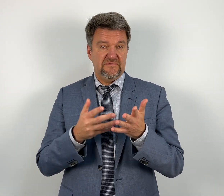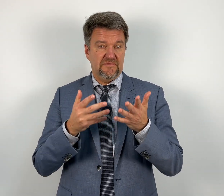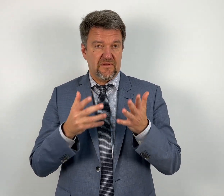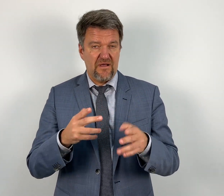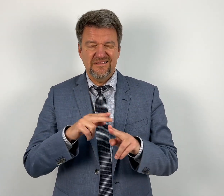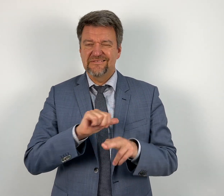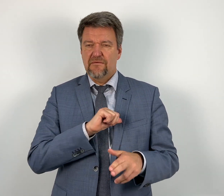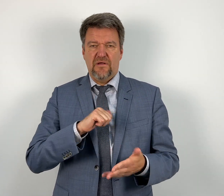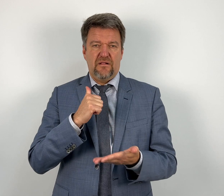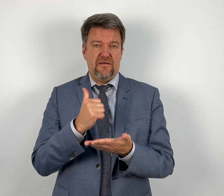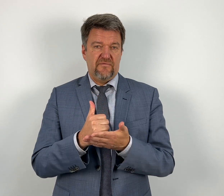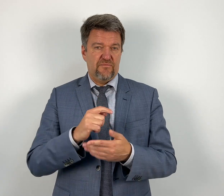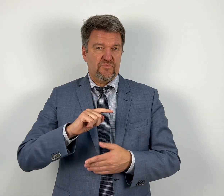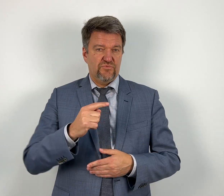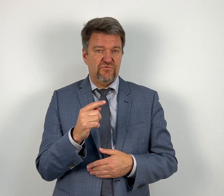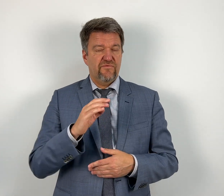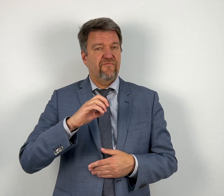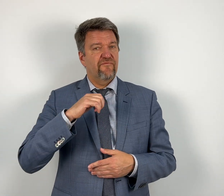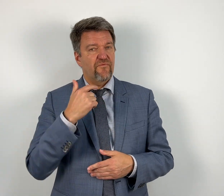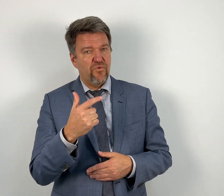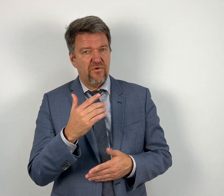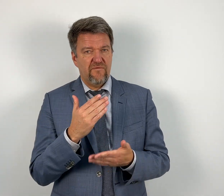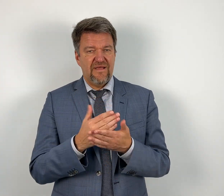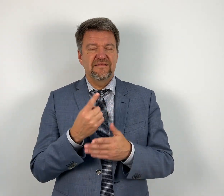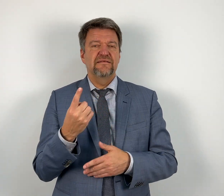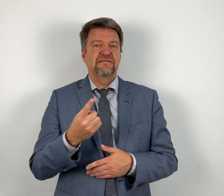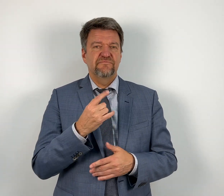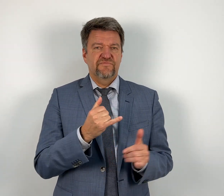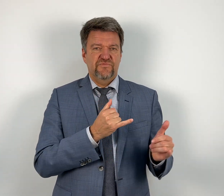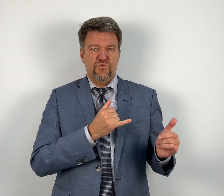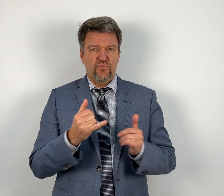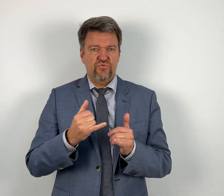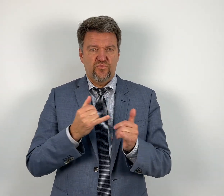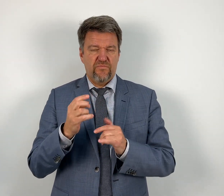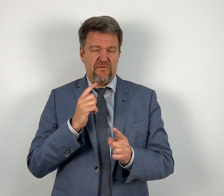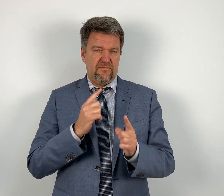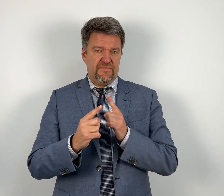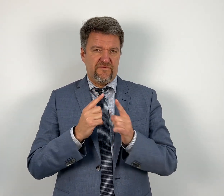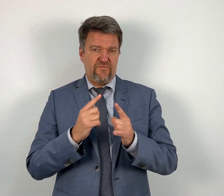потому что ВОГ является единственным поставщиком услуг по переводу русского жестового языка.